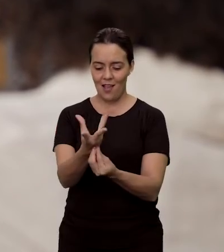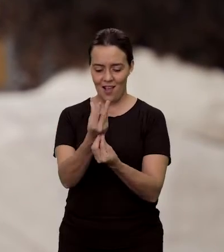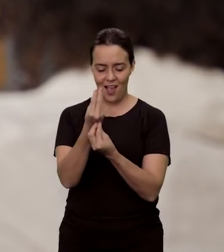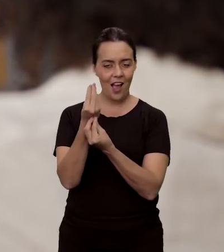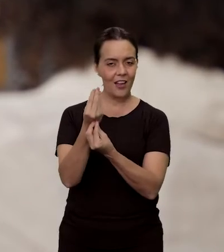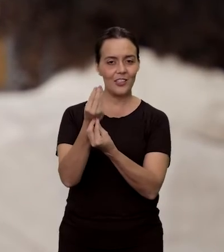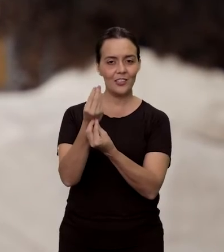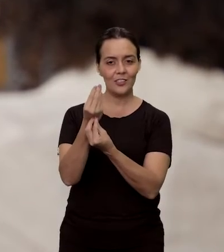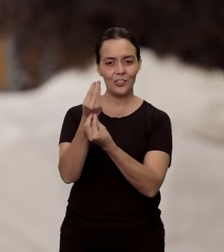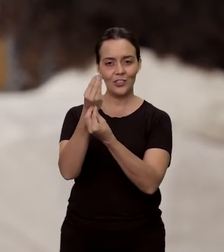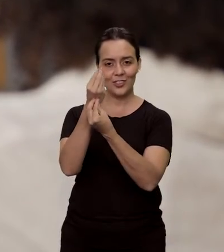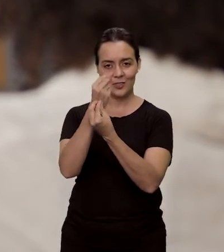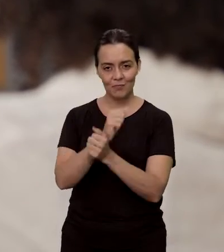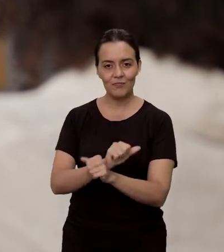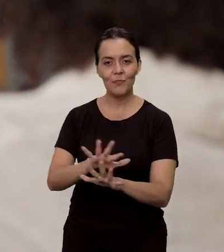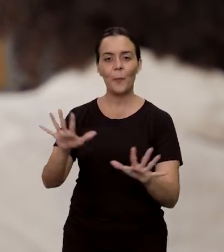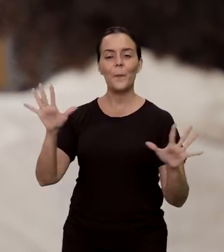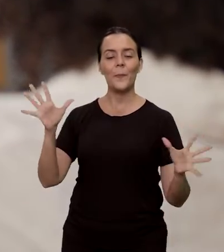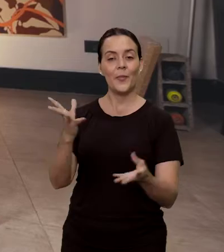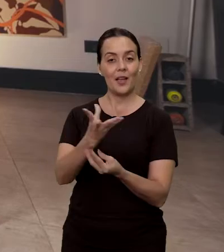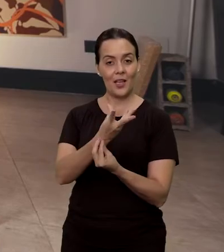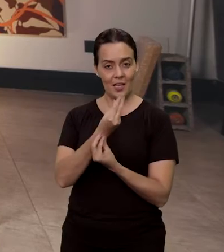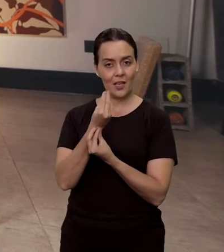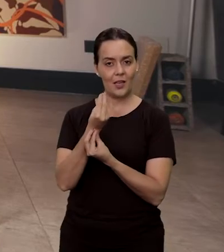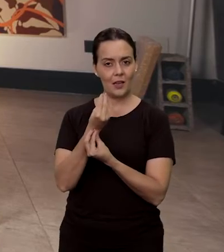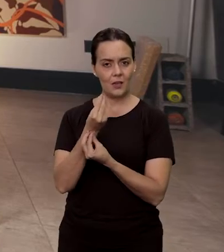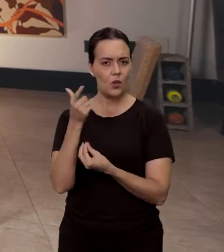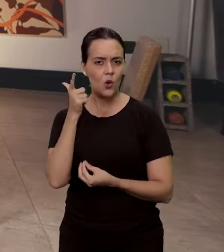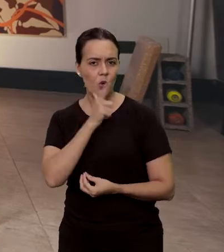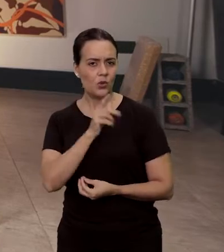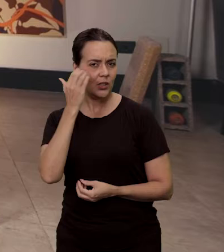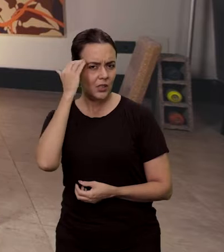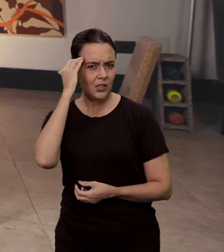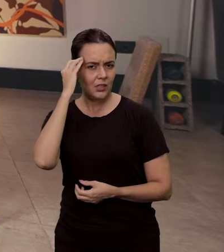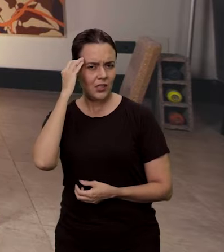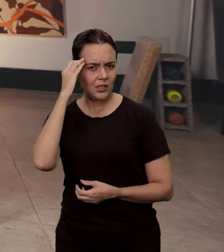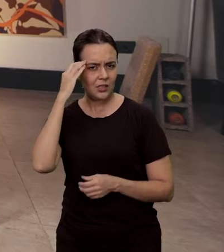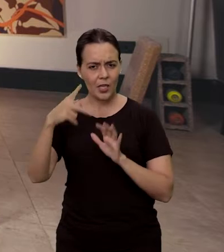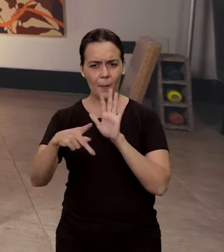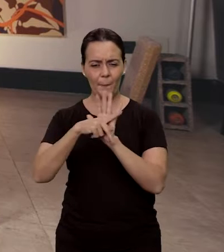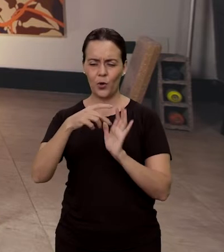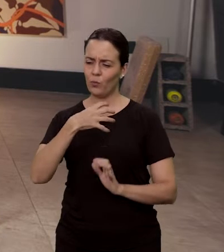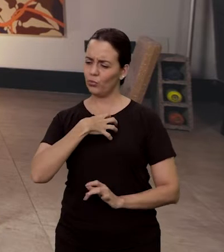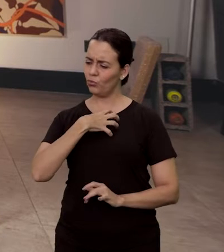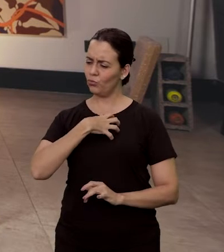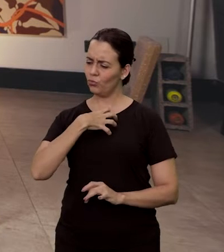a gente consegue fazer com que elas se entendam enquanto artistas? [Mônica] Ah, eu espero que sim,